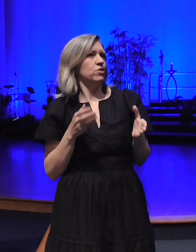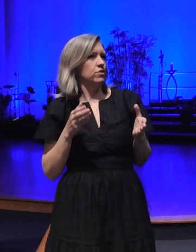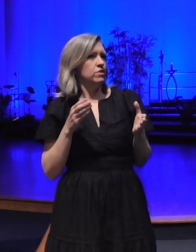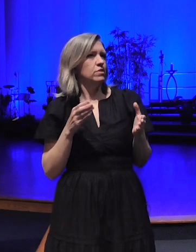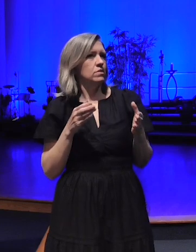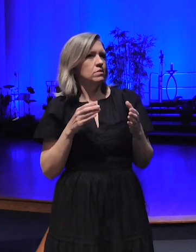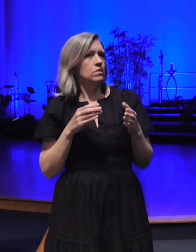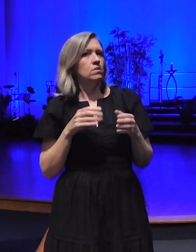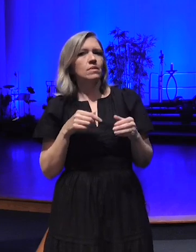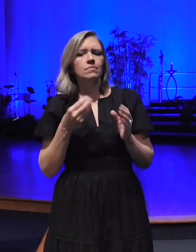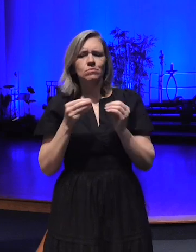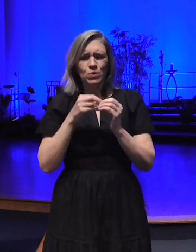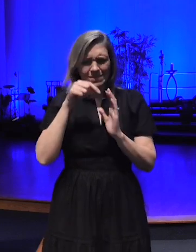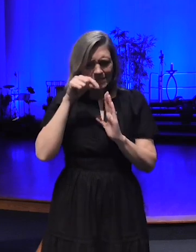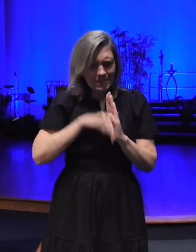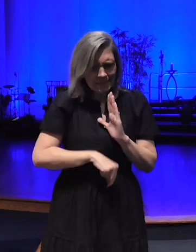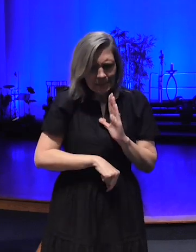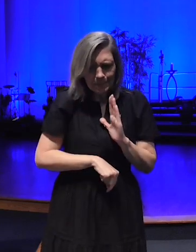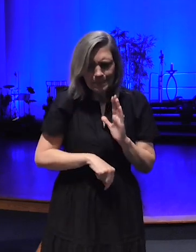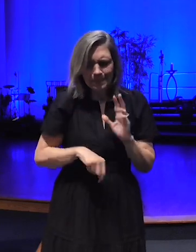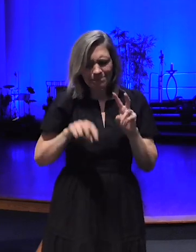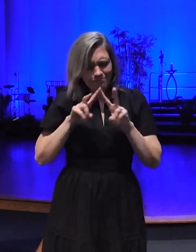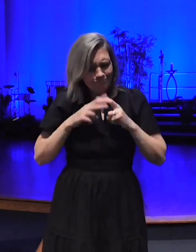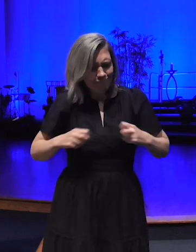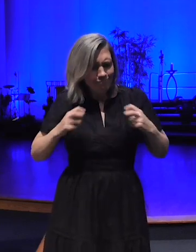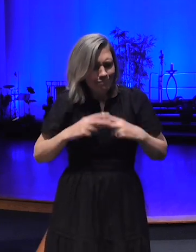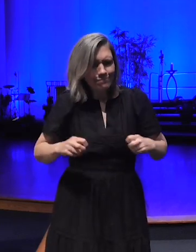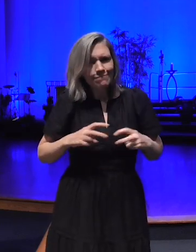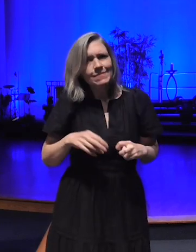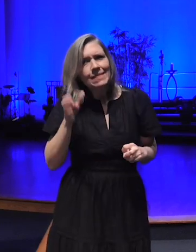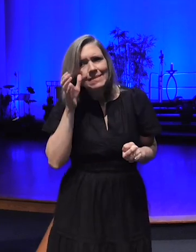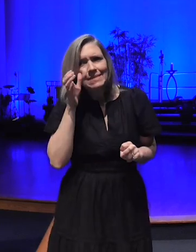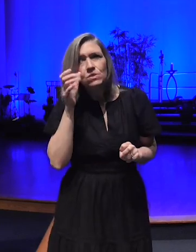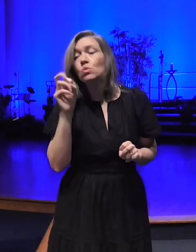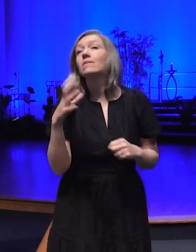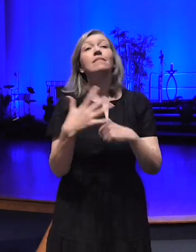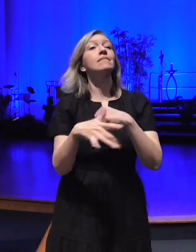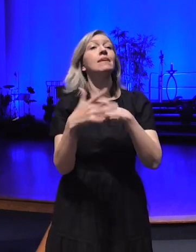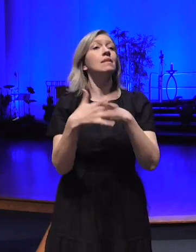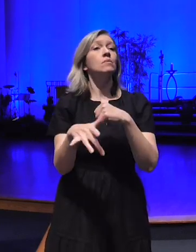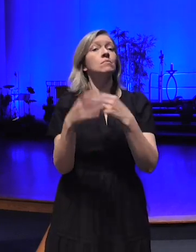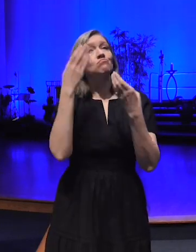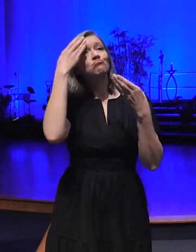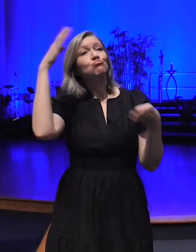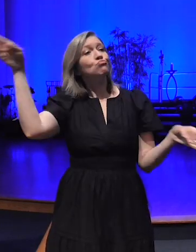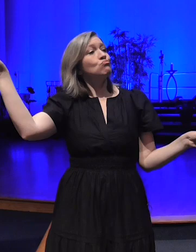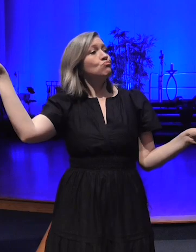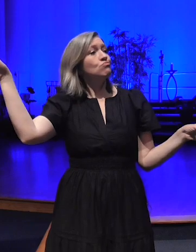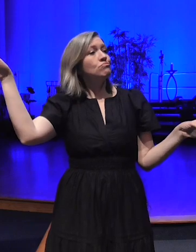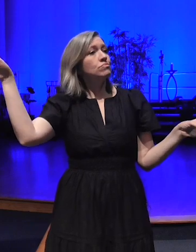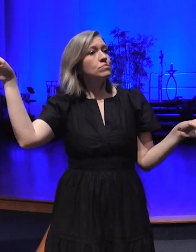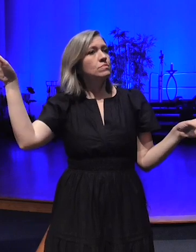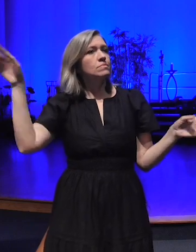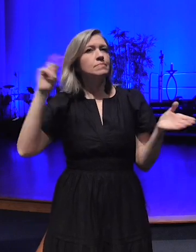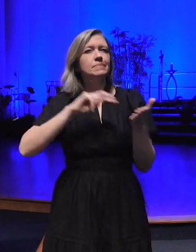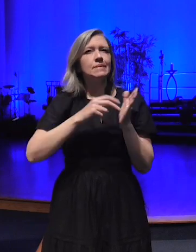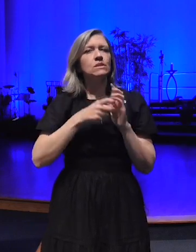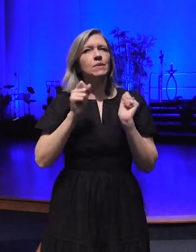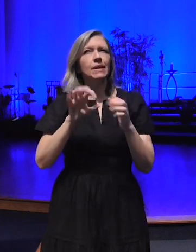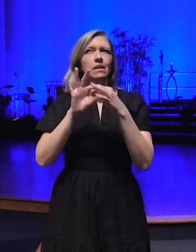Depósito más profundo y escuchamos o estamos disponibles para él, así que nos comunicamos y nos quedamos quietos y aislamos